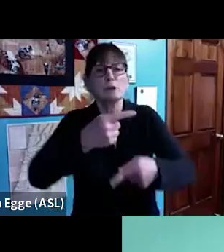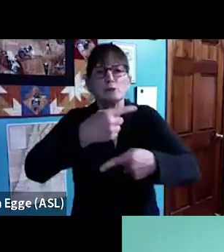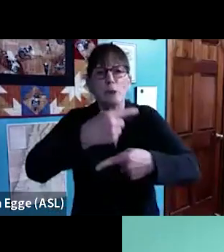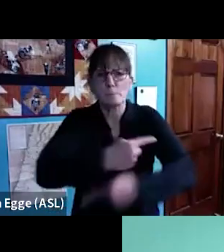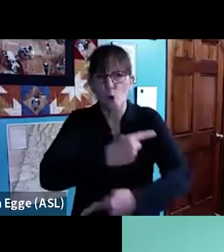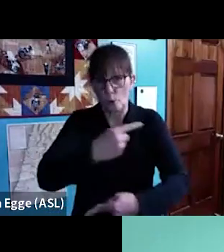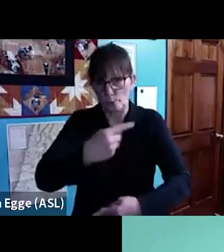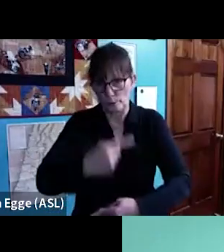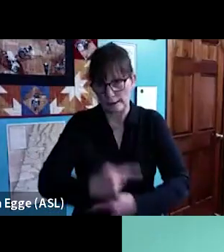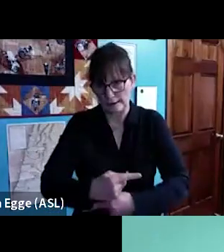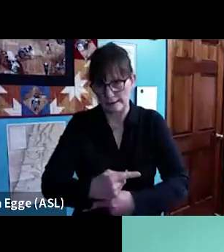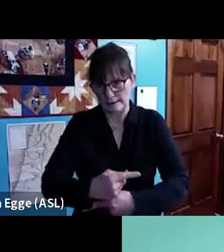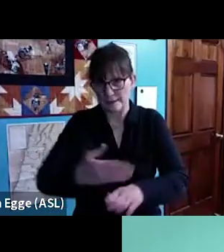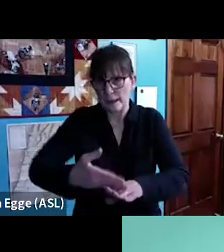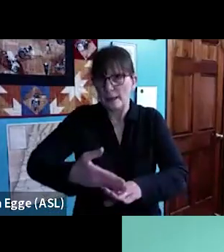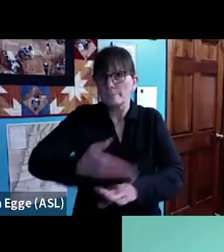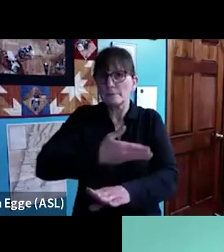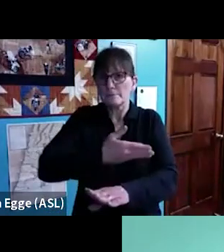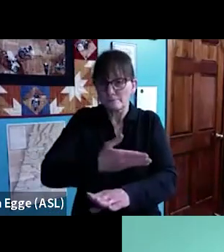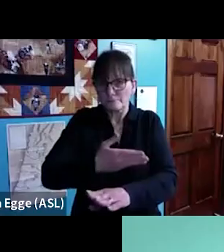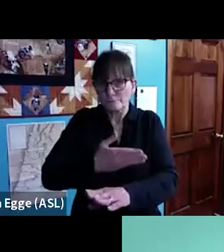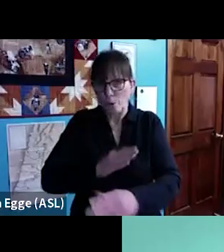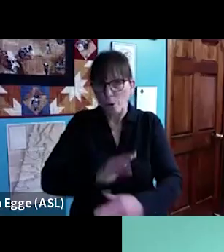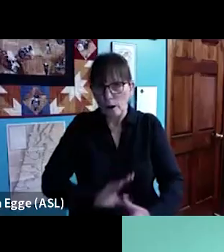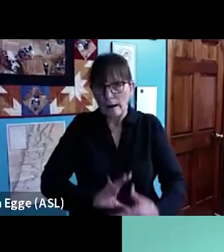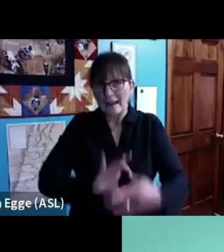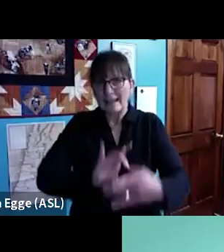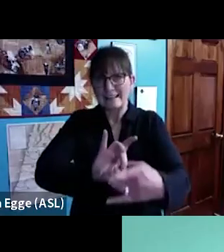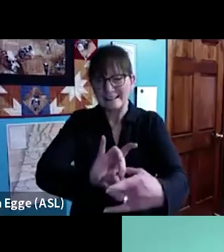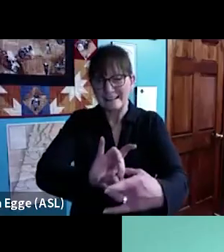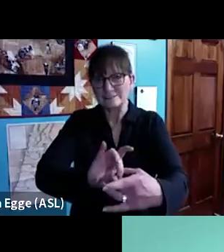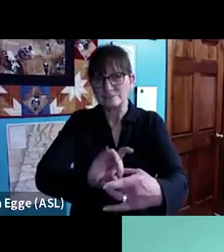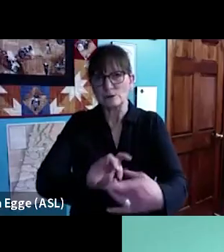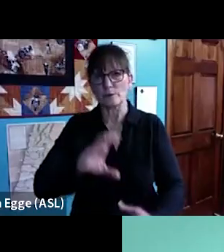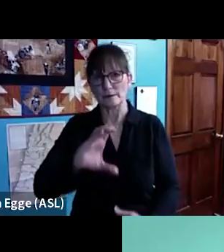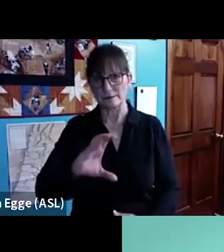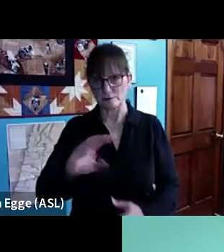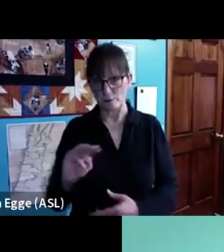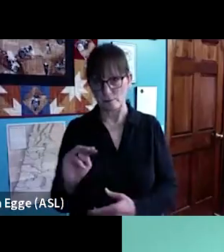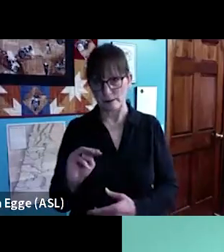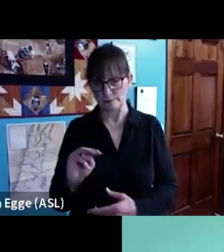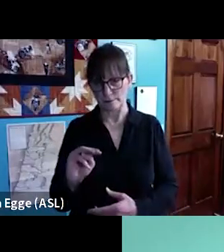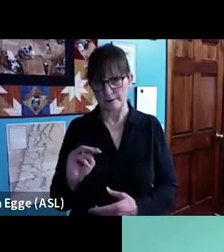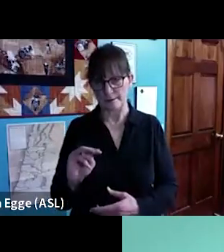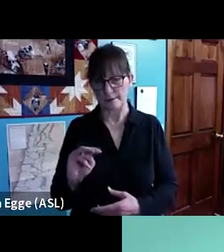No tenemos una fecha exacta para eso. Una vez que lo sepamos, se los haremos saber.